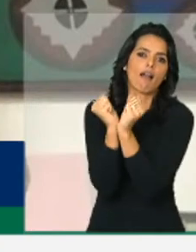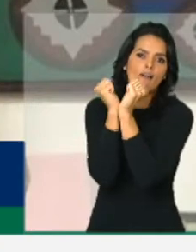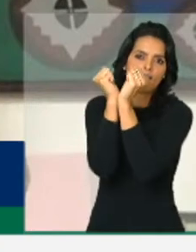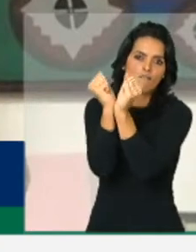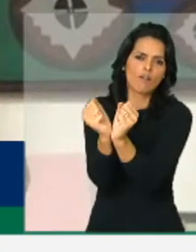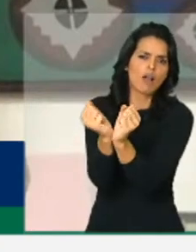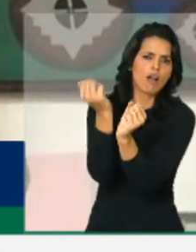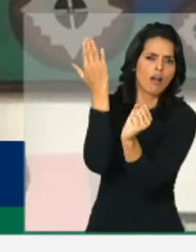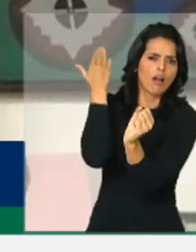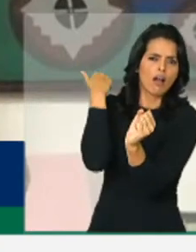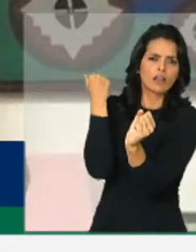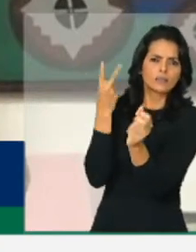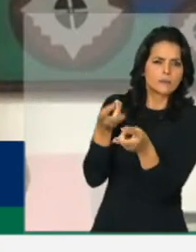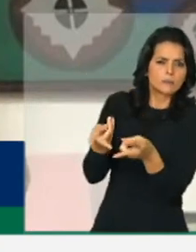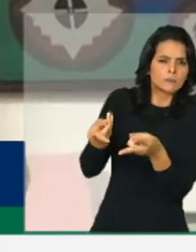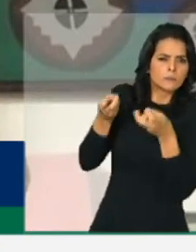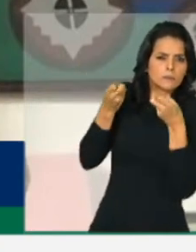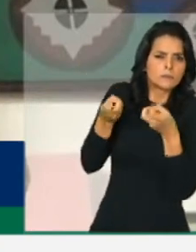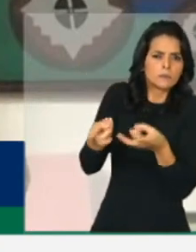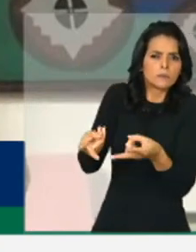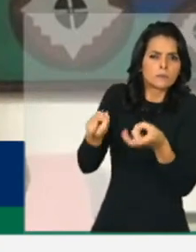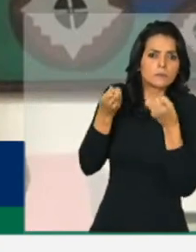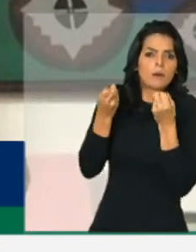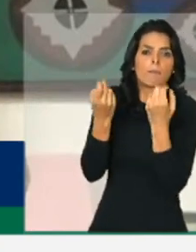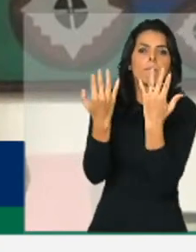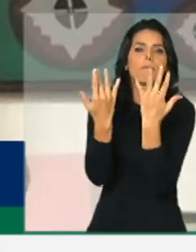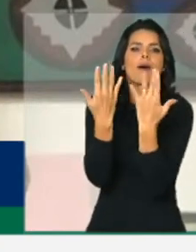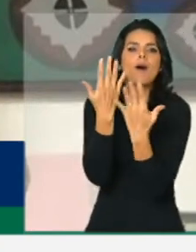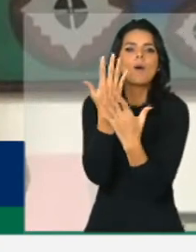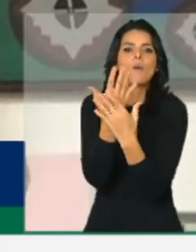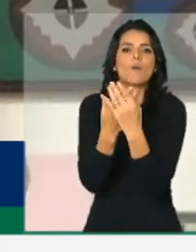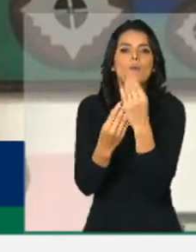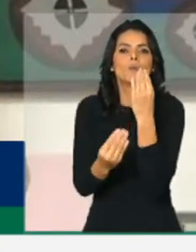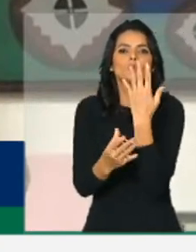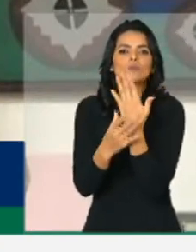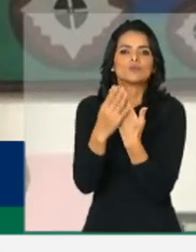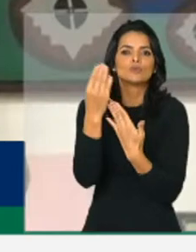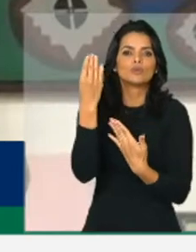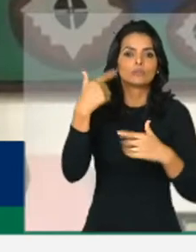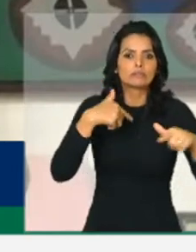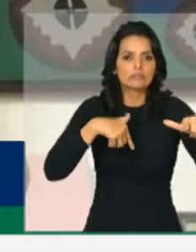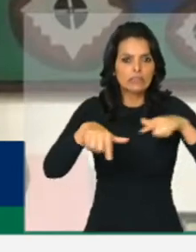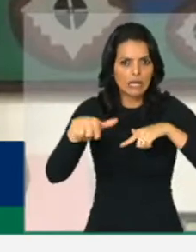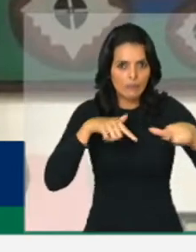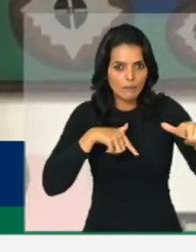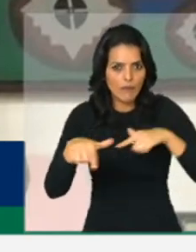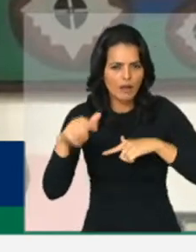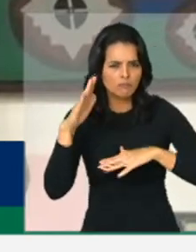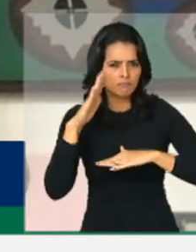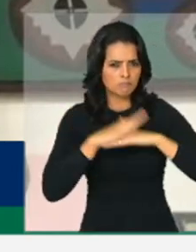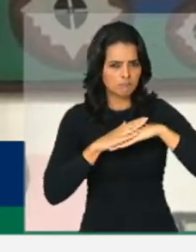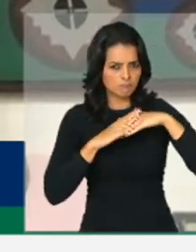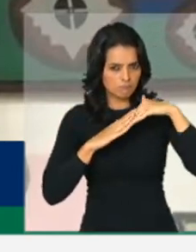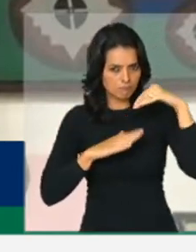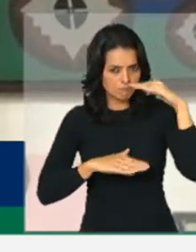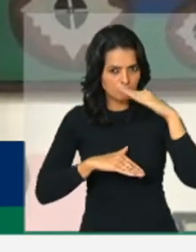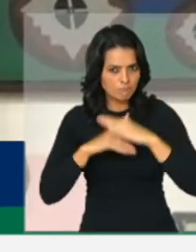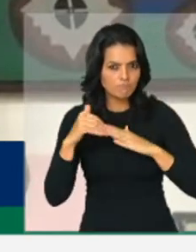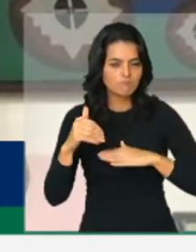TORNARAM ESCRAVAS NO NOSSO PAÍS. ENTÃO, NÓS VEMOS ESSES EMPREGOS SUMIREM E ESSAS